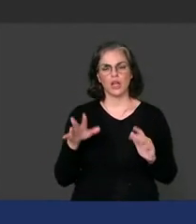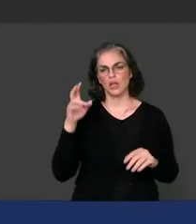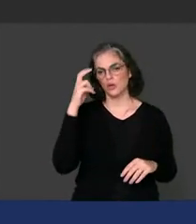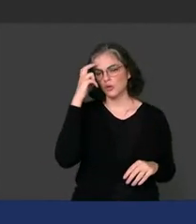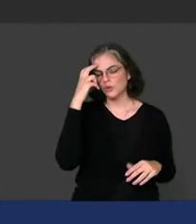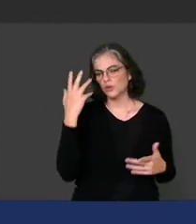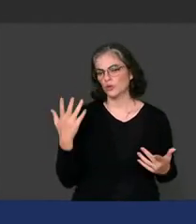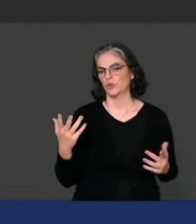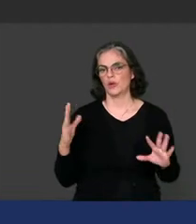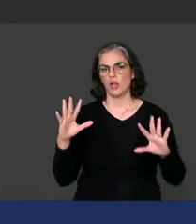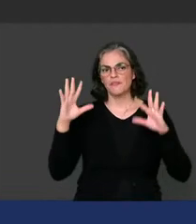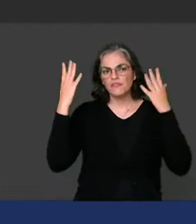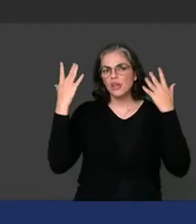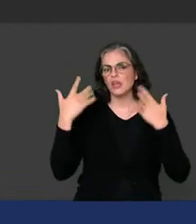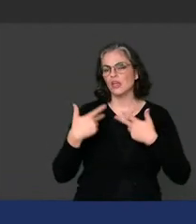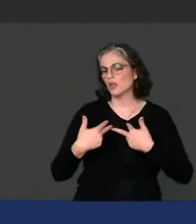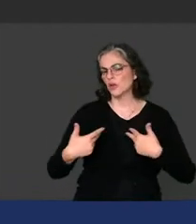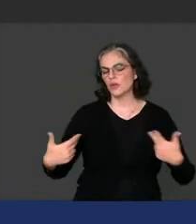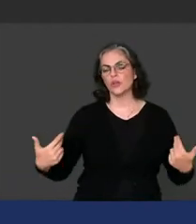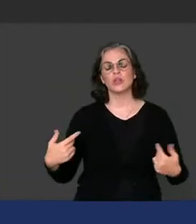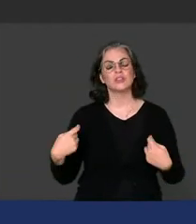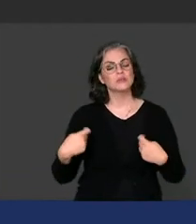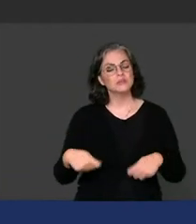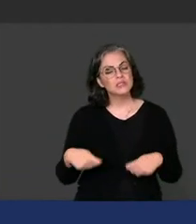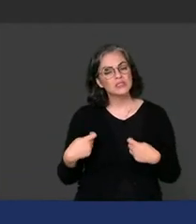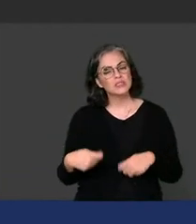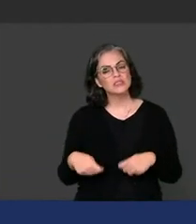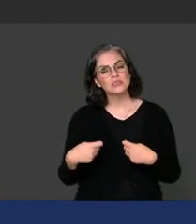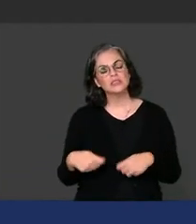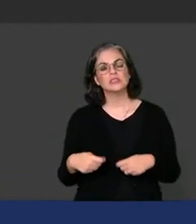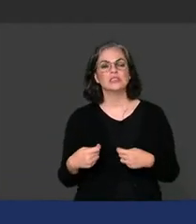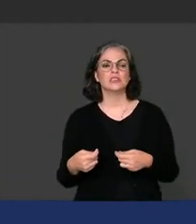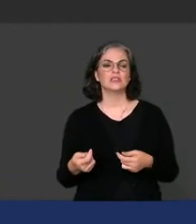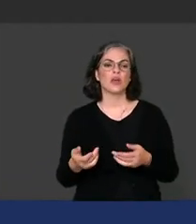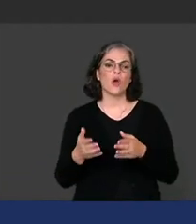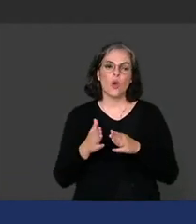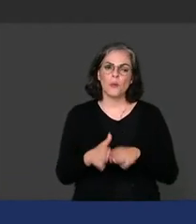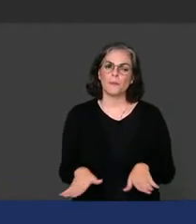PARA QUE ESSE SETOR DE CULTURA, EVENTOS, ENFIM, POSSAM TER A REPARAÇÃO